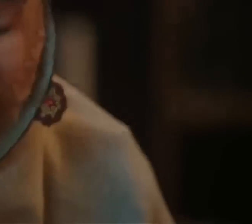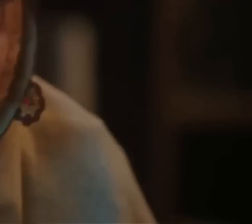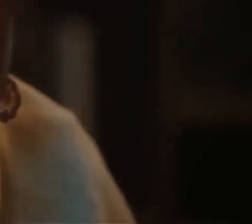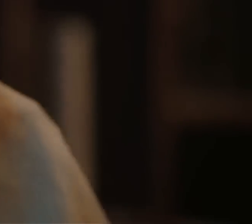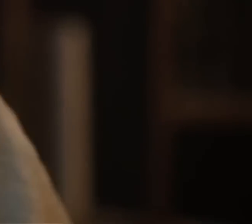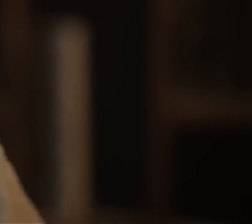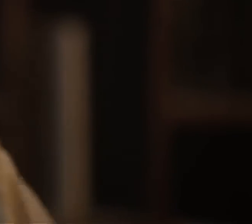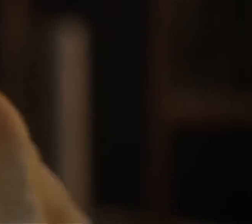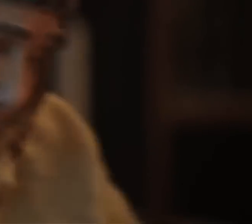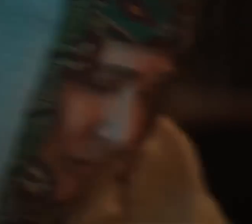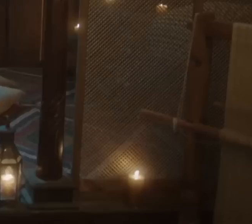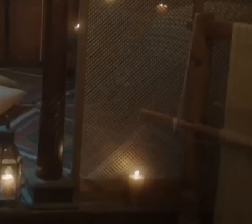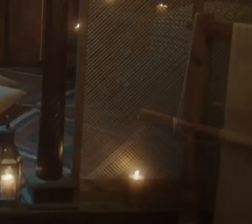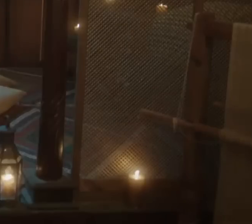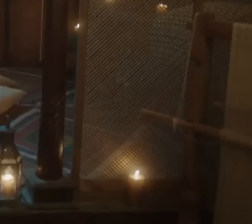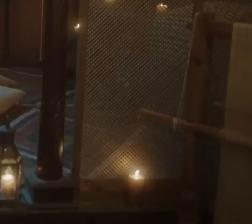(Sessizlik)